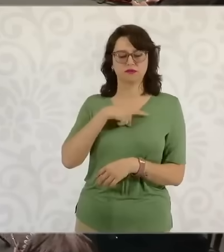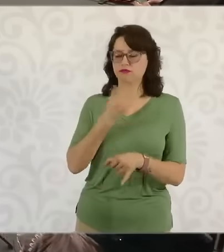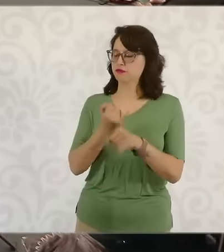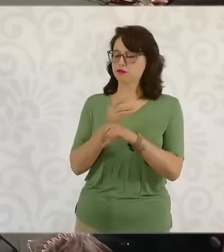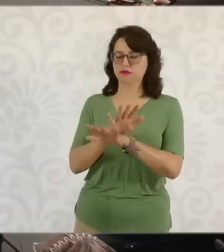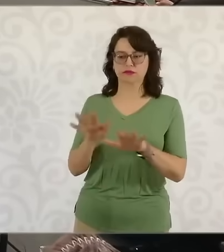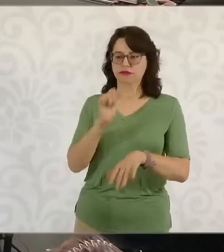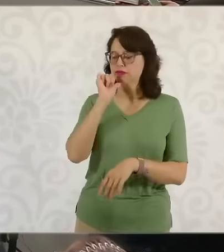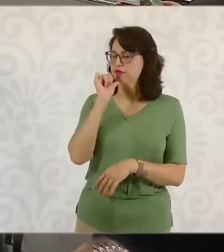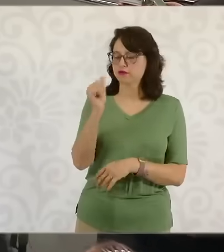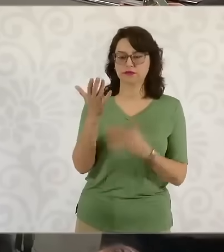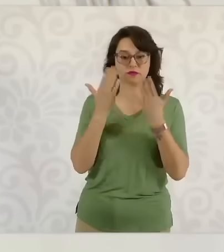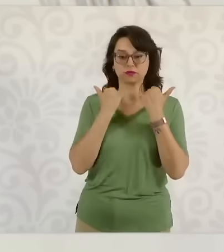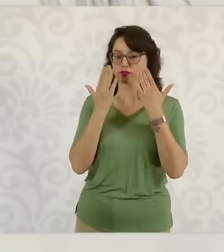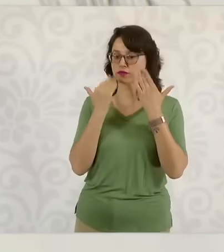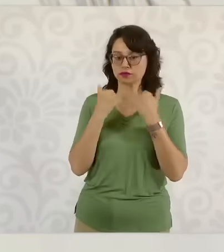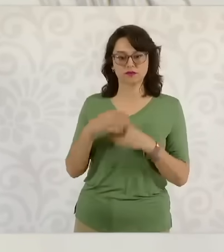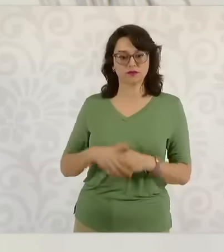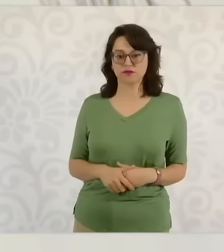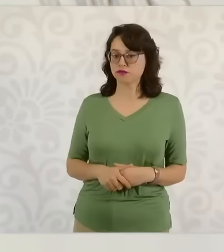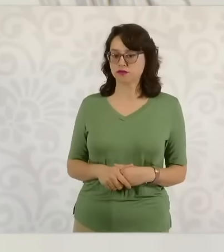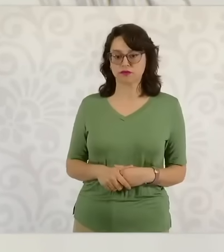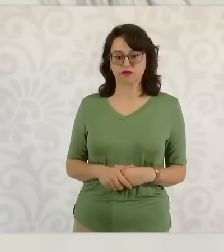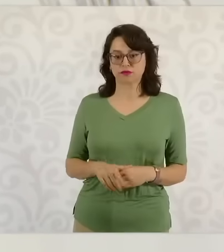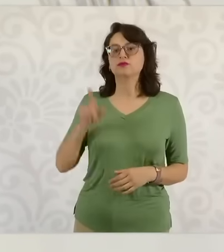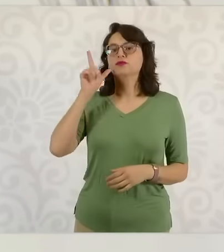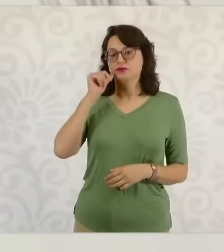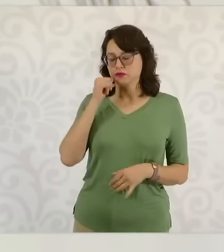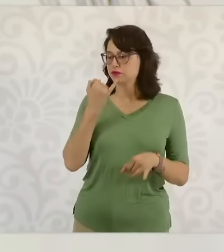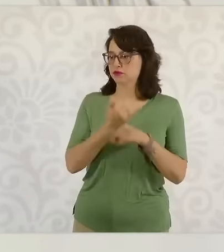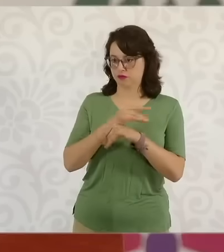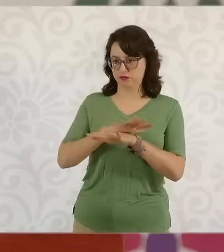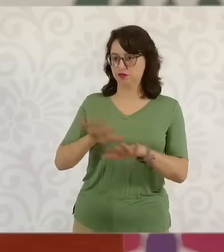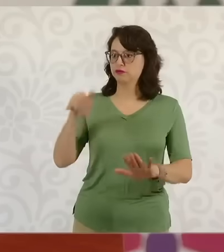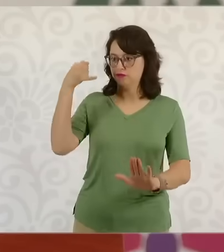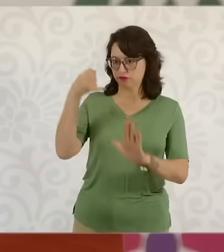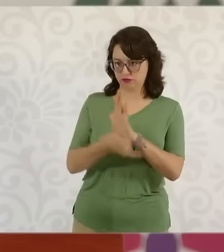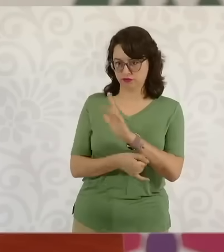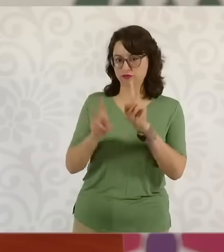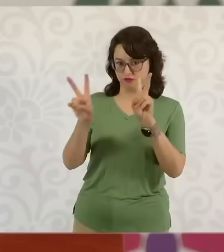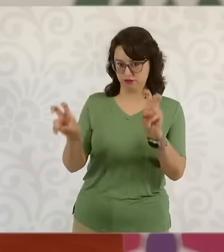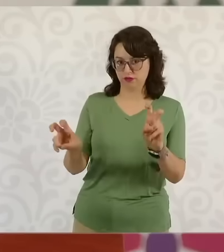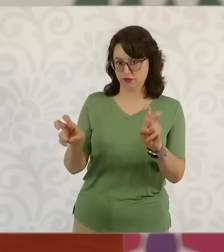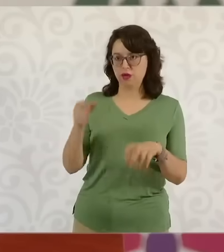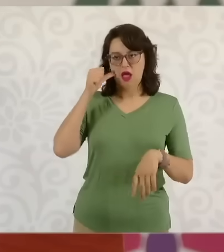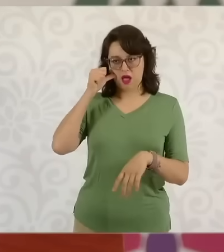no tenemos información sobre ello e y mañana podemos dar más información sí se dio el informe